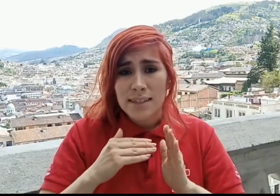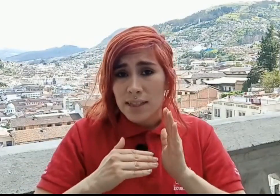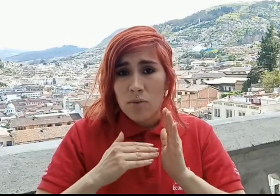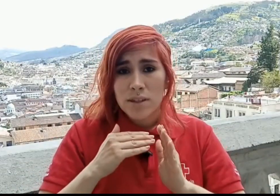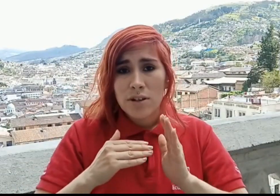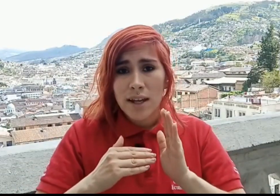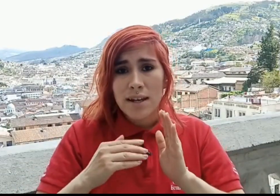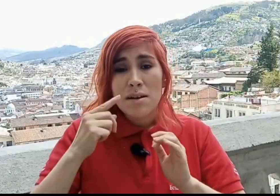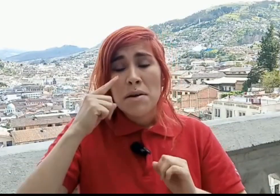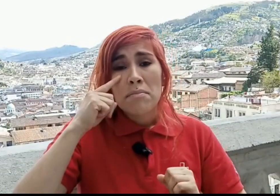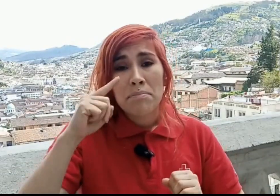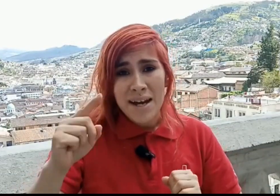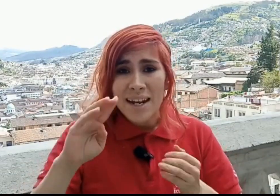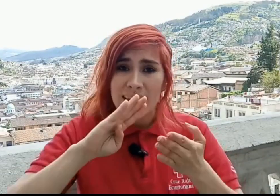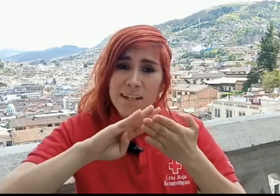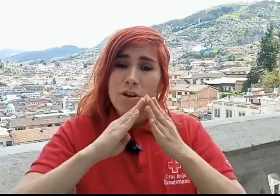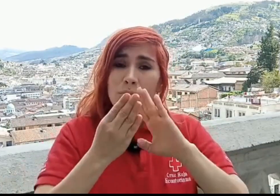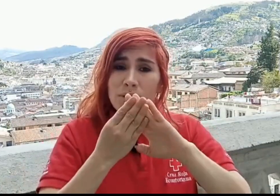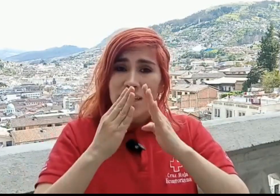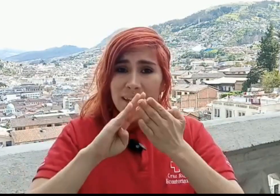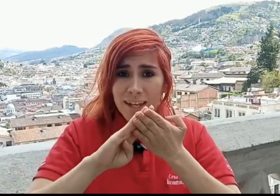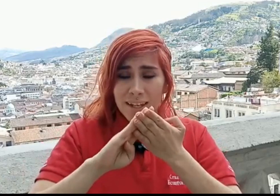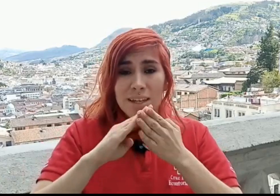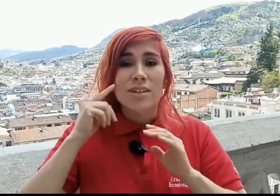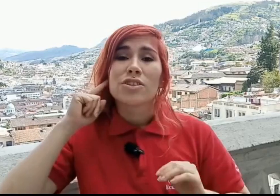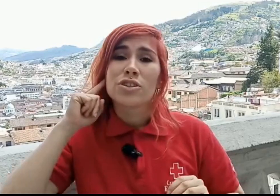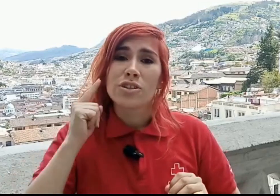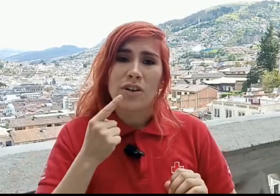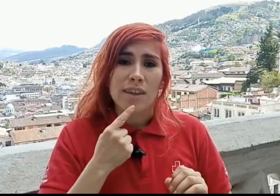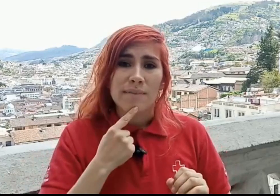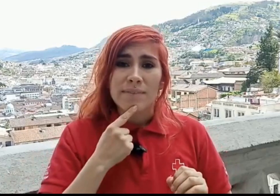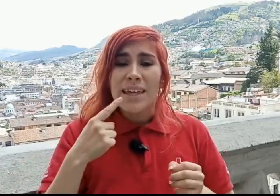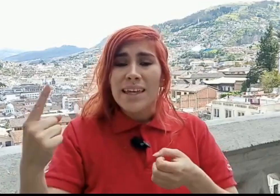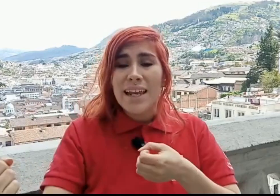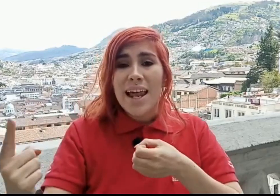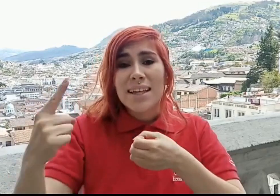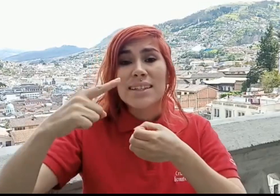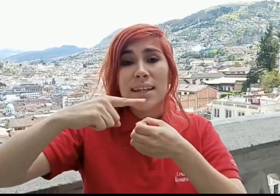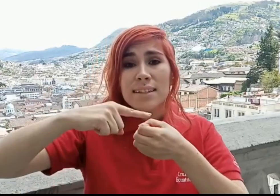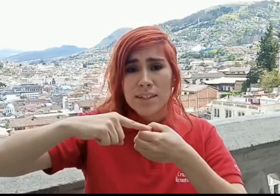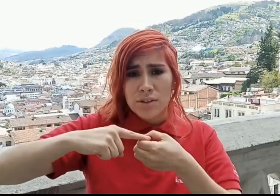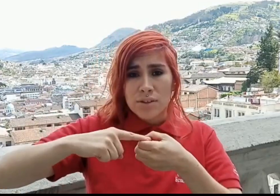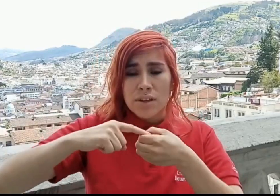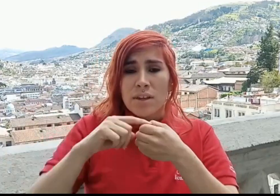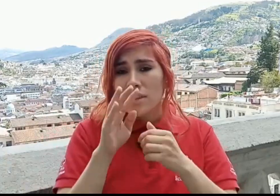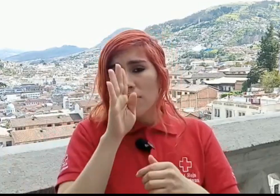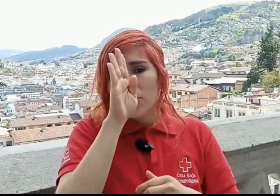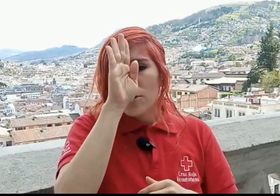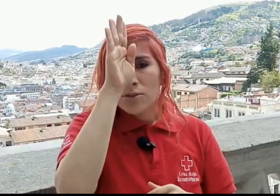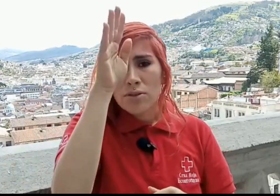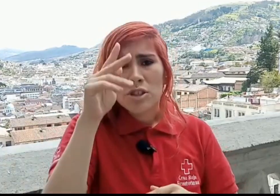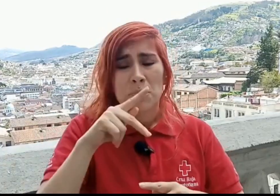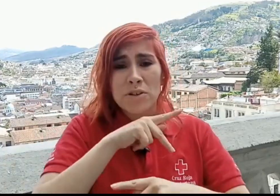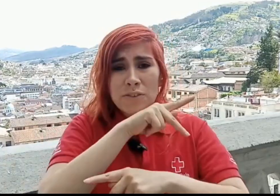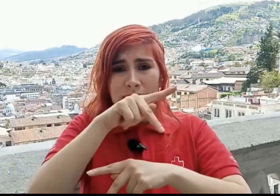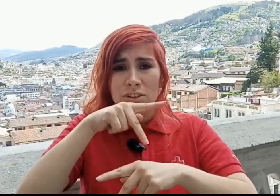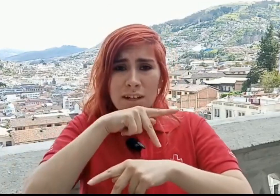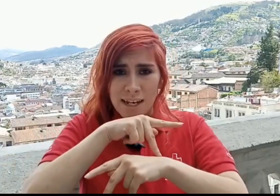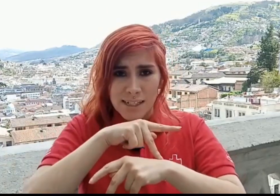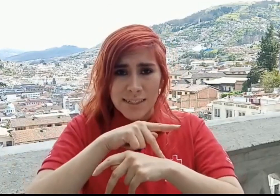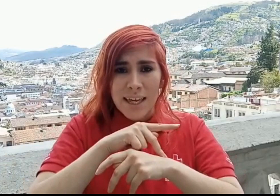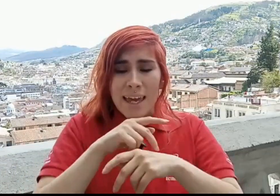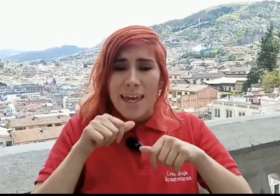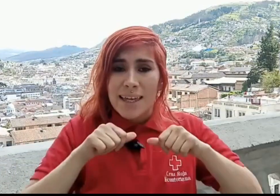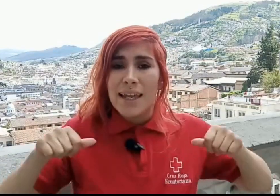ecuatoriana para la comunidad sorda y la inserción de futuros profesionales en el